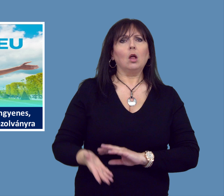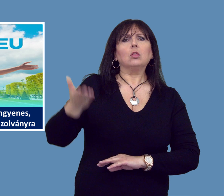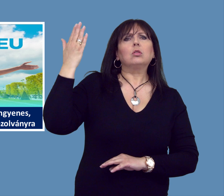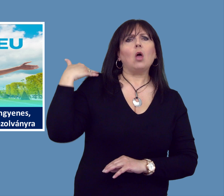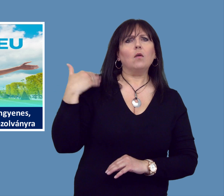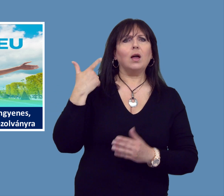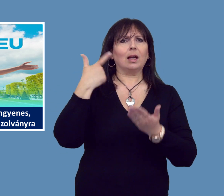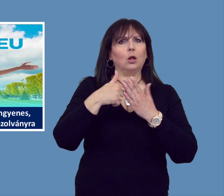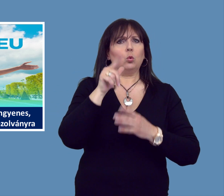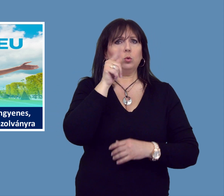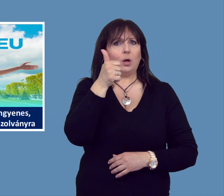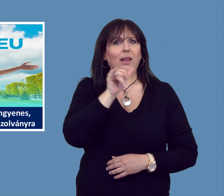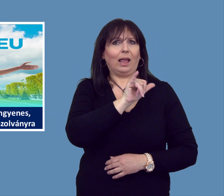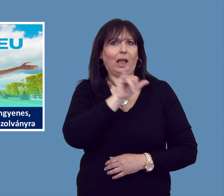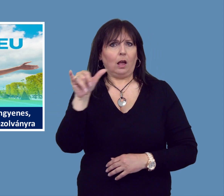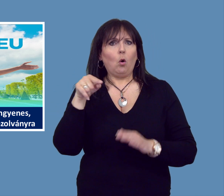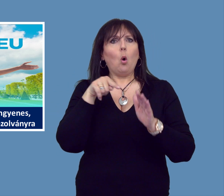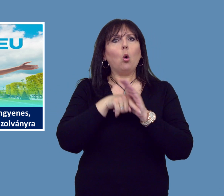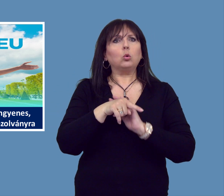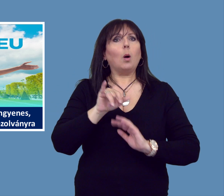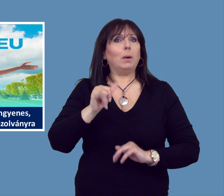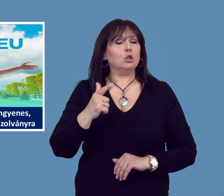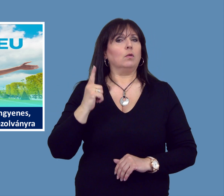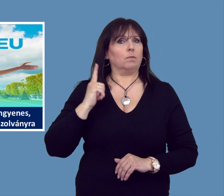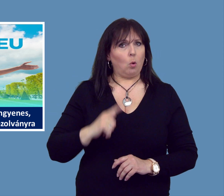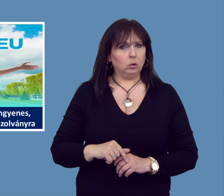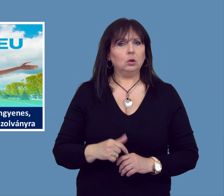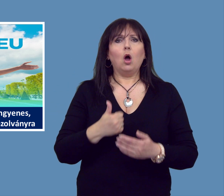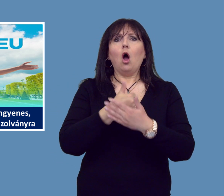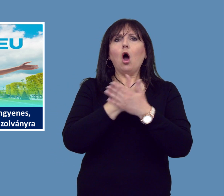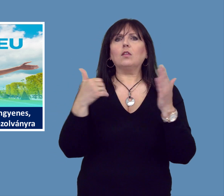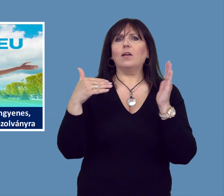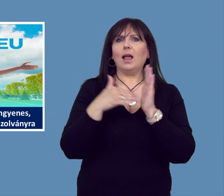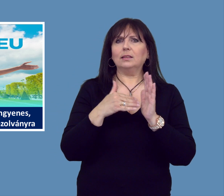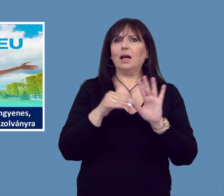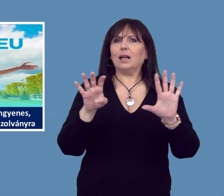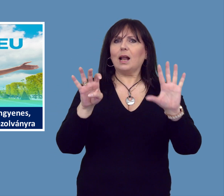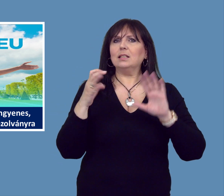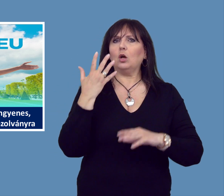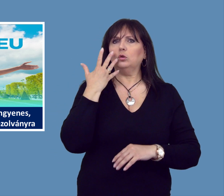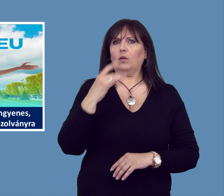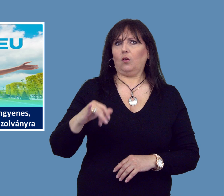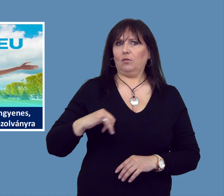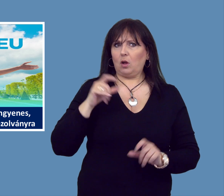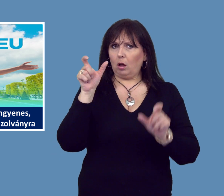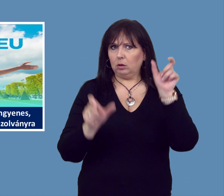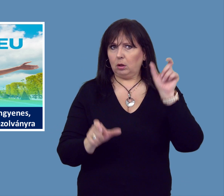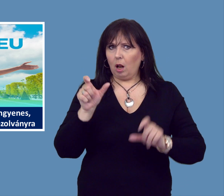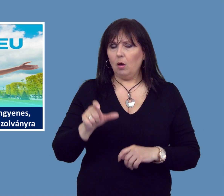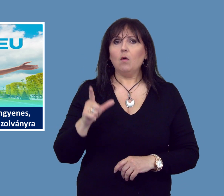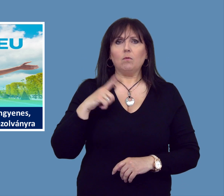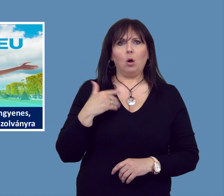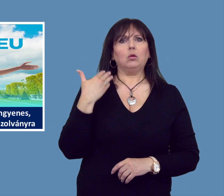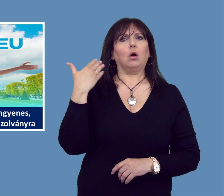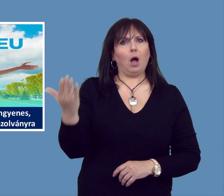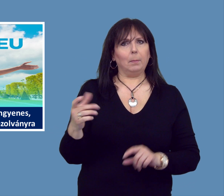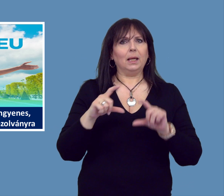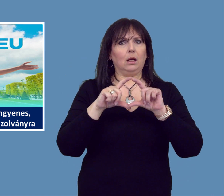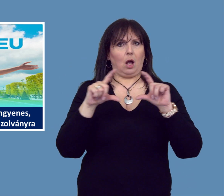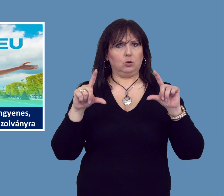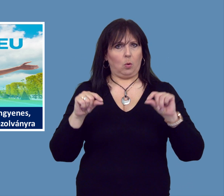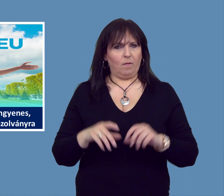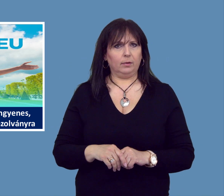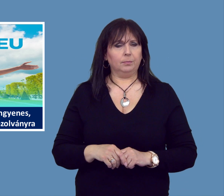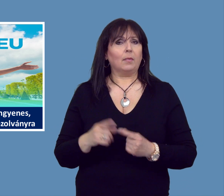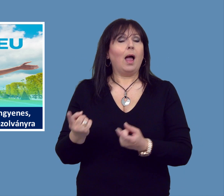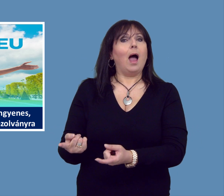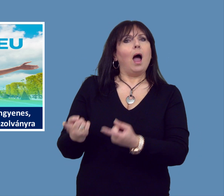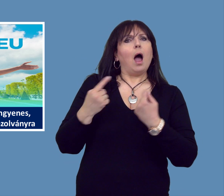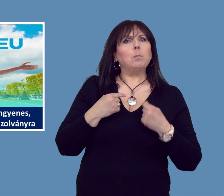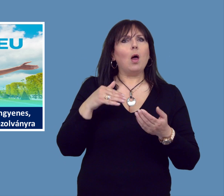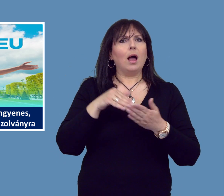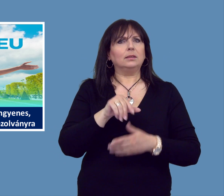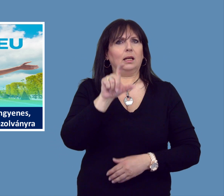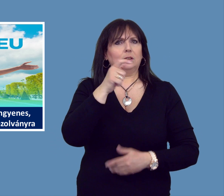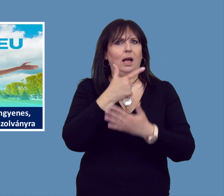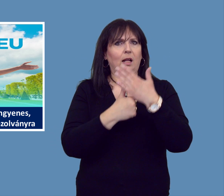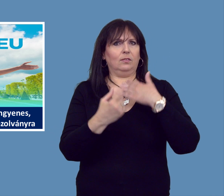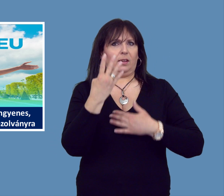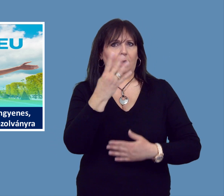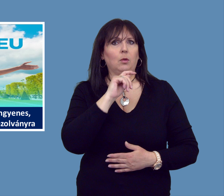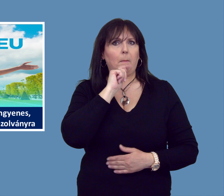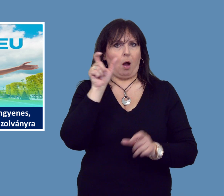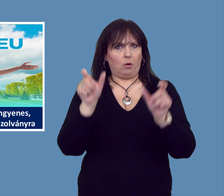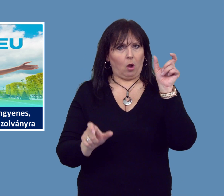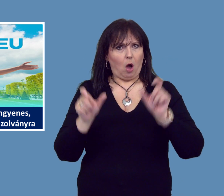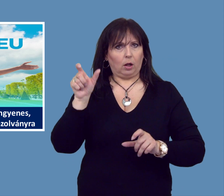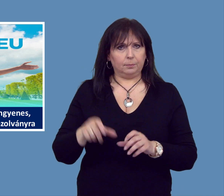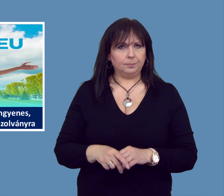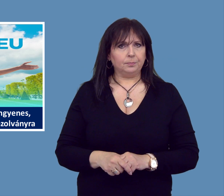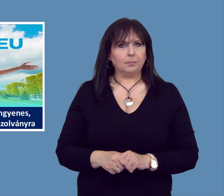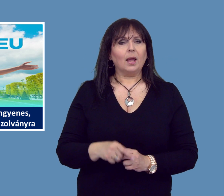A 2021. októberi fordulóban 60 950 fiatal vehetett részt a kezdeményezésben, köztük 1274 magyar.